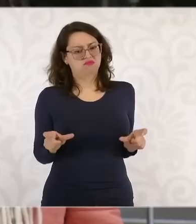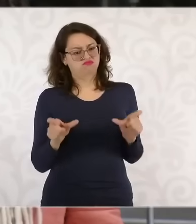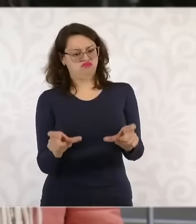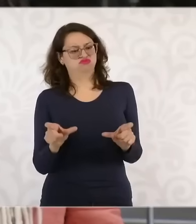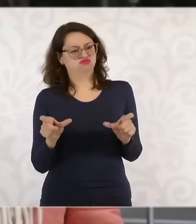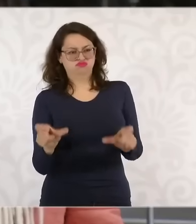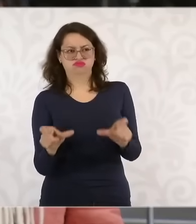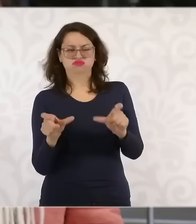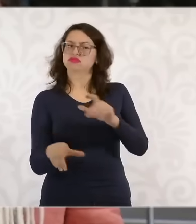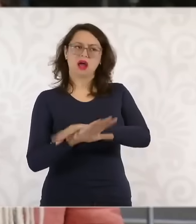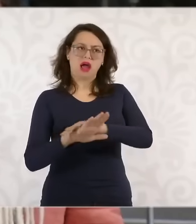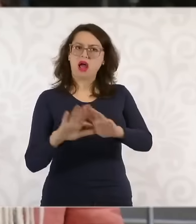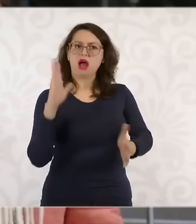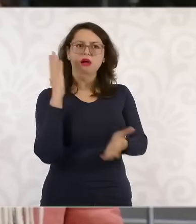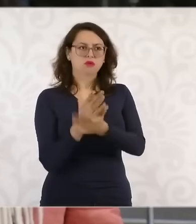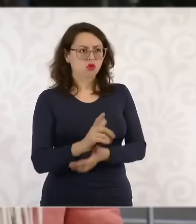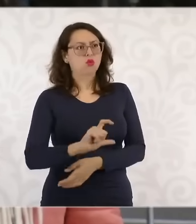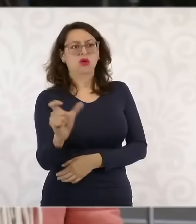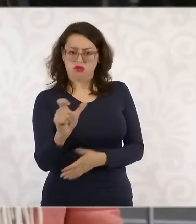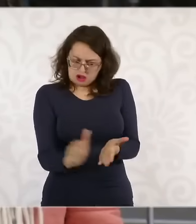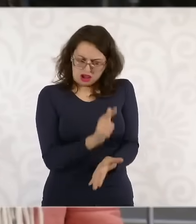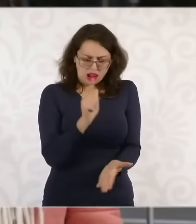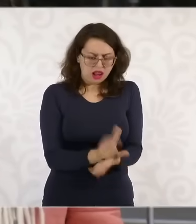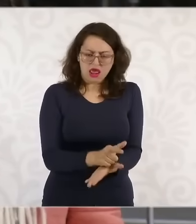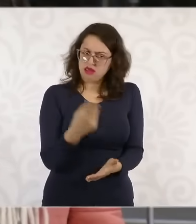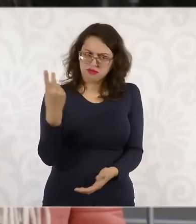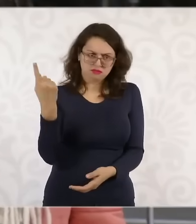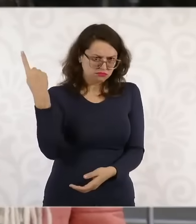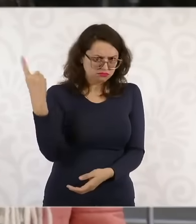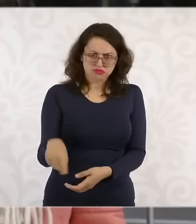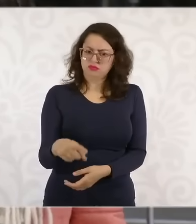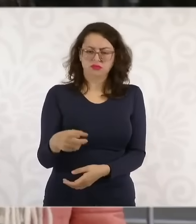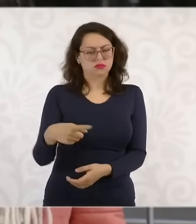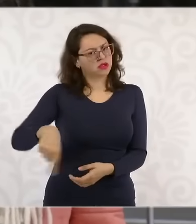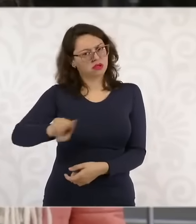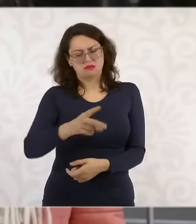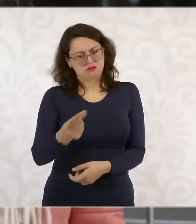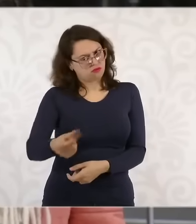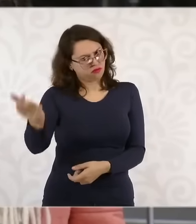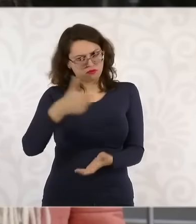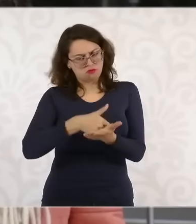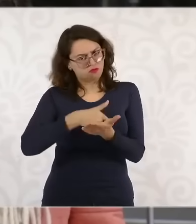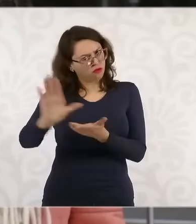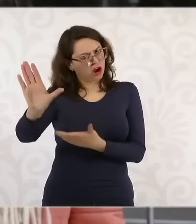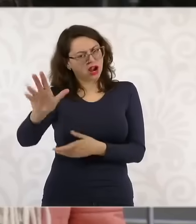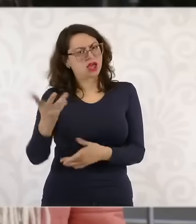cuándo podrían en este caso aplicar la ley para lograr eh levantar estos estos cierres están